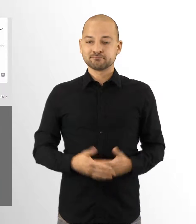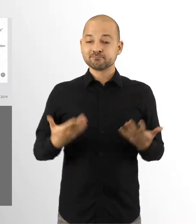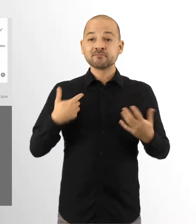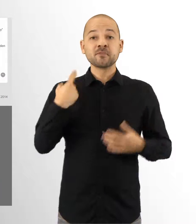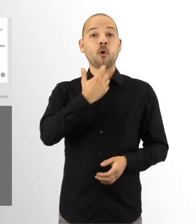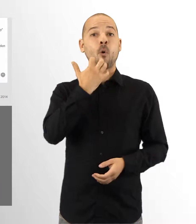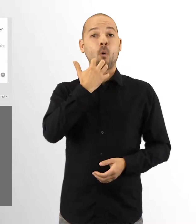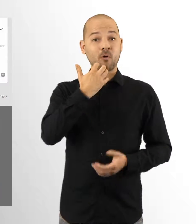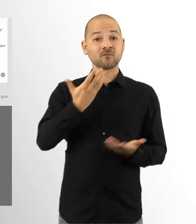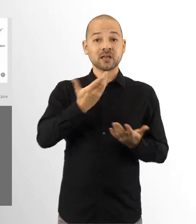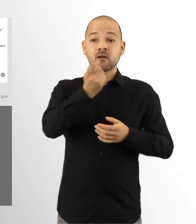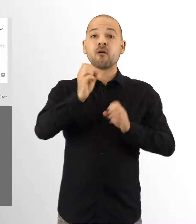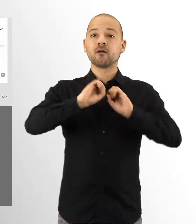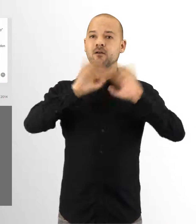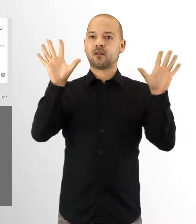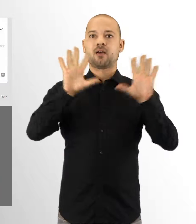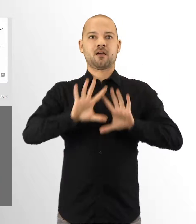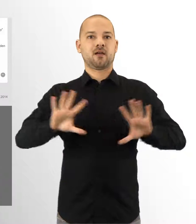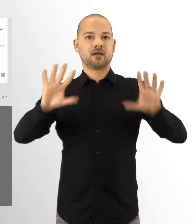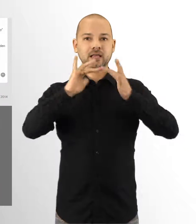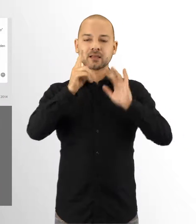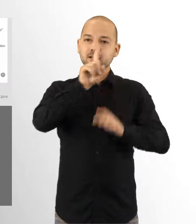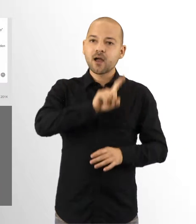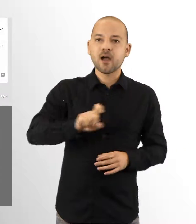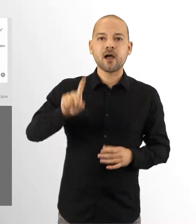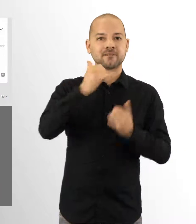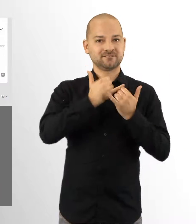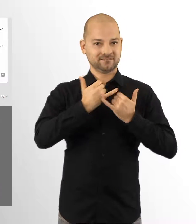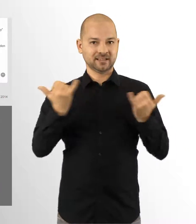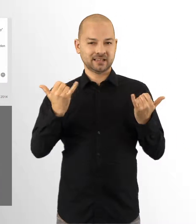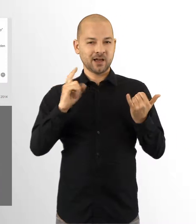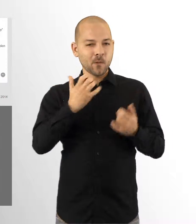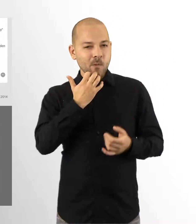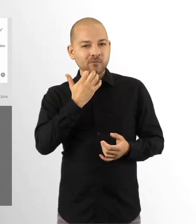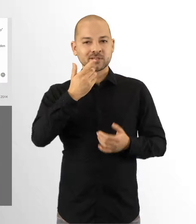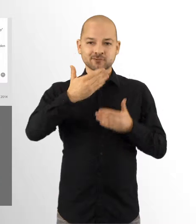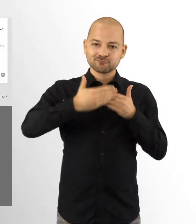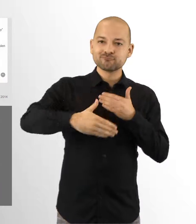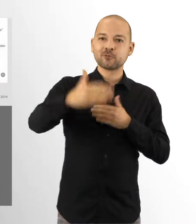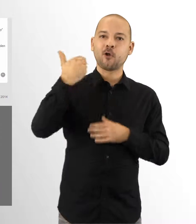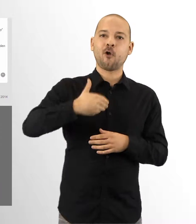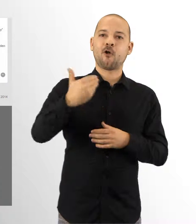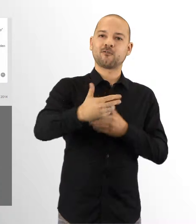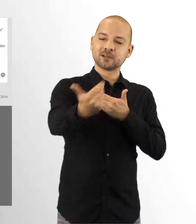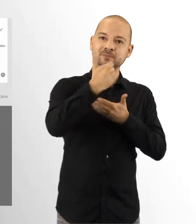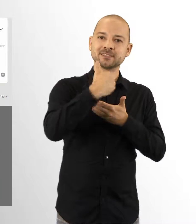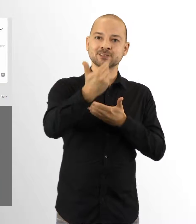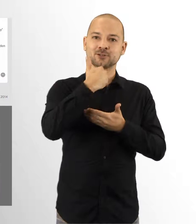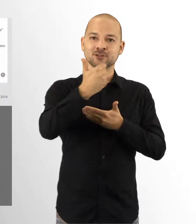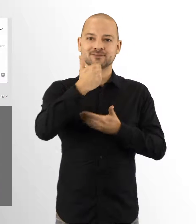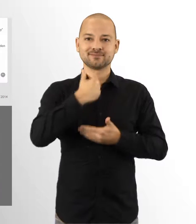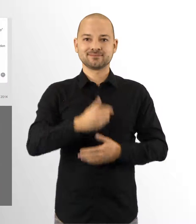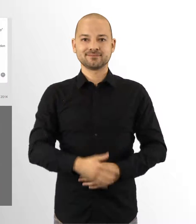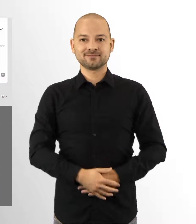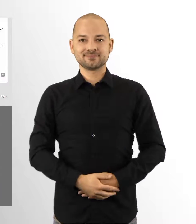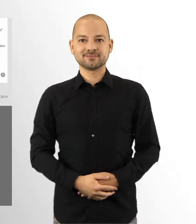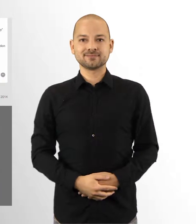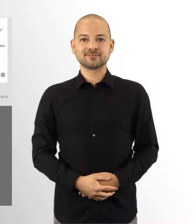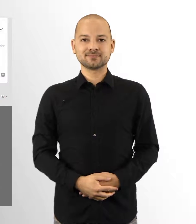Wir hoffen, dass Sie sich auf unserer Internetseite gut zurechtfinden und würden uns freuen, Sie öfters begrüßen zu dürfen.